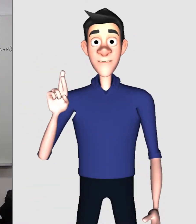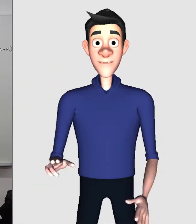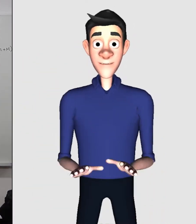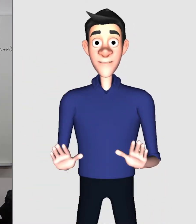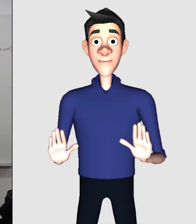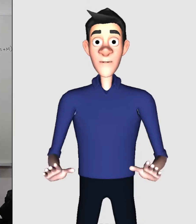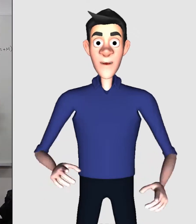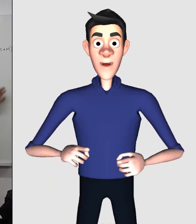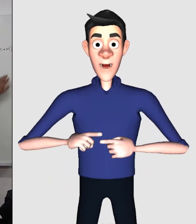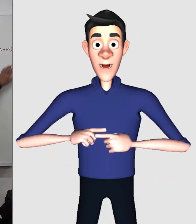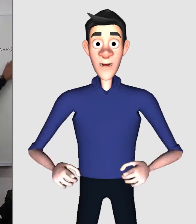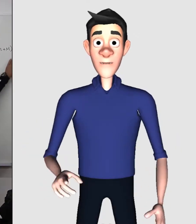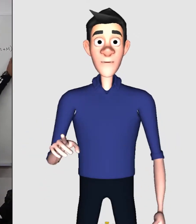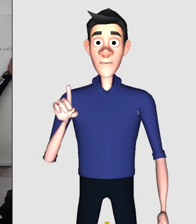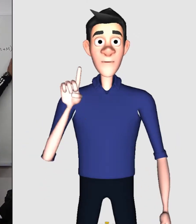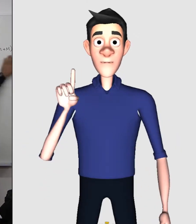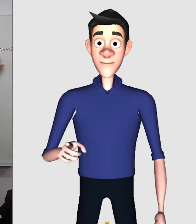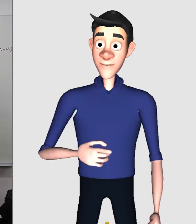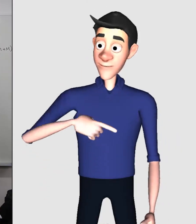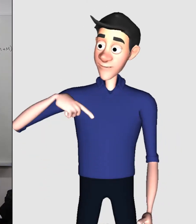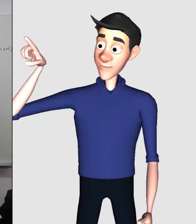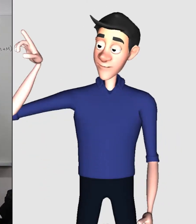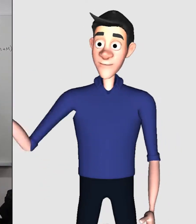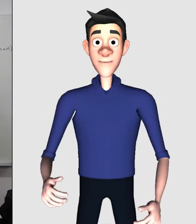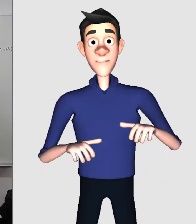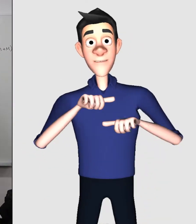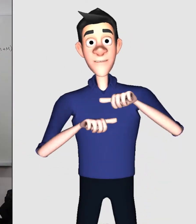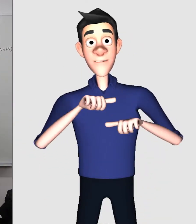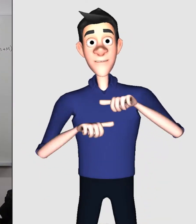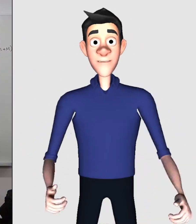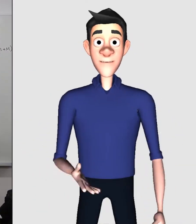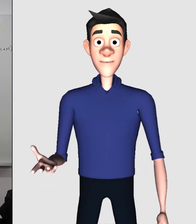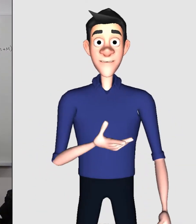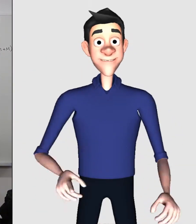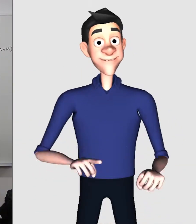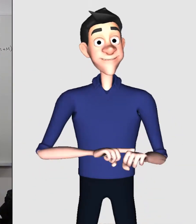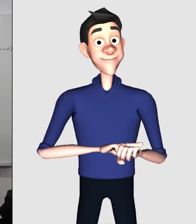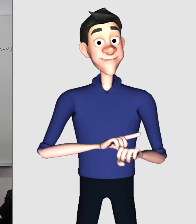Lembrando que isso é uma velocidade e isso também.